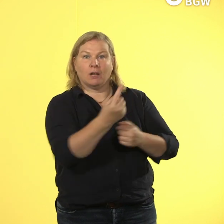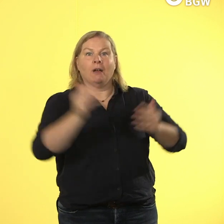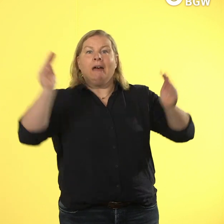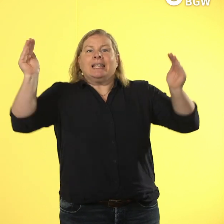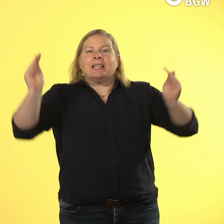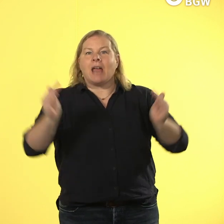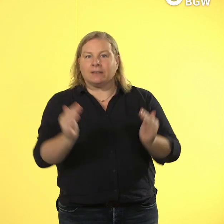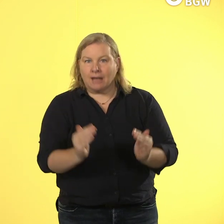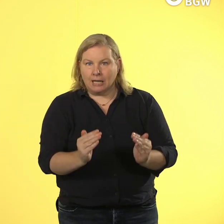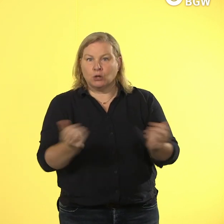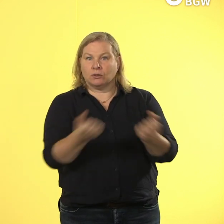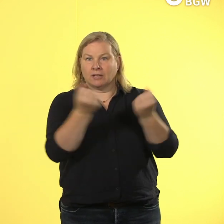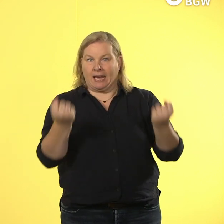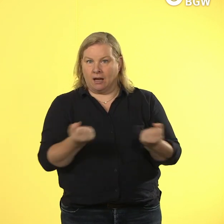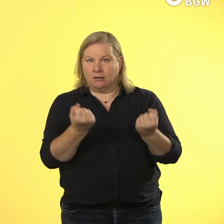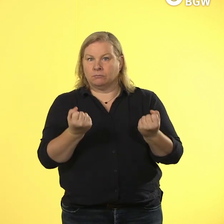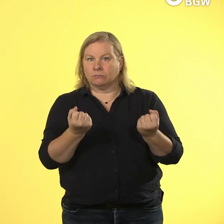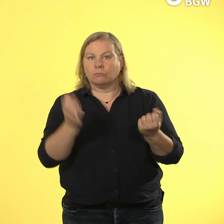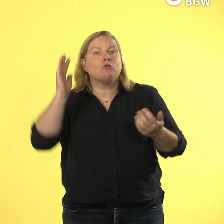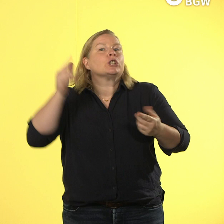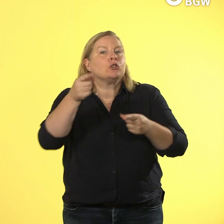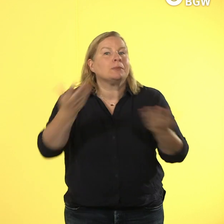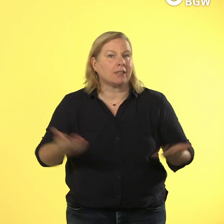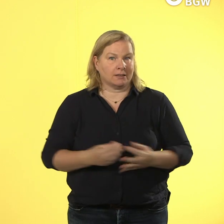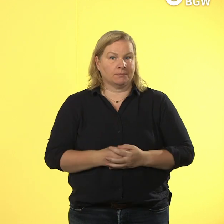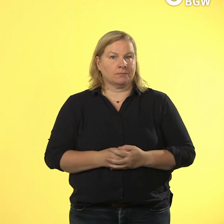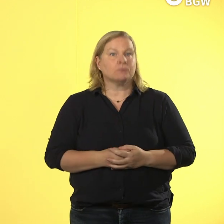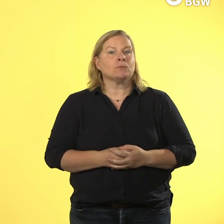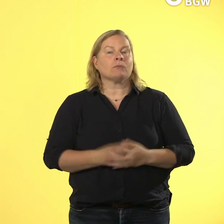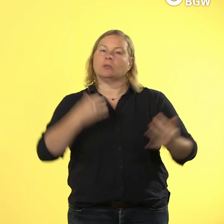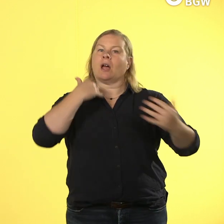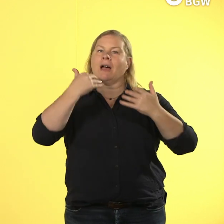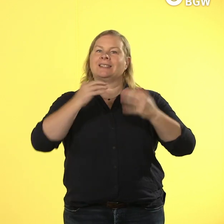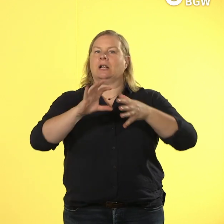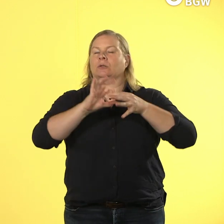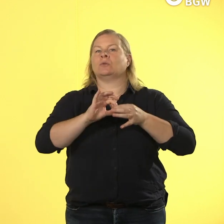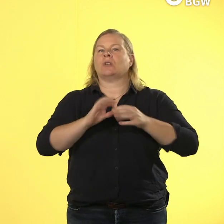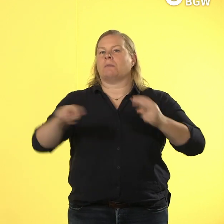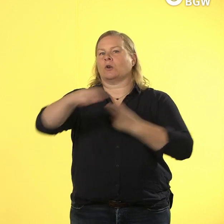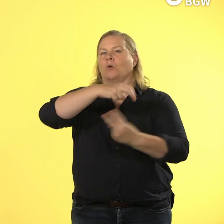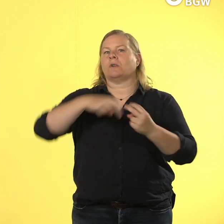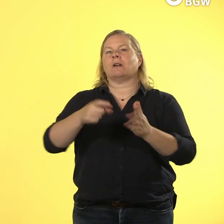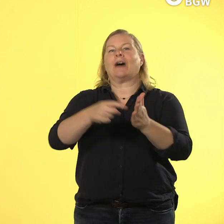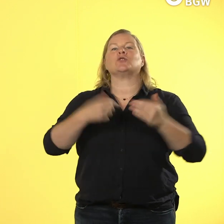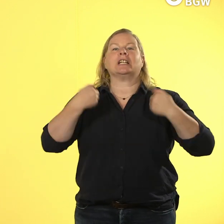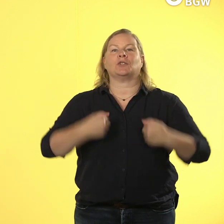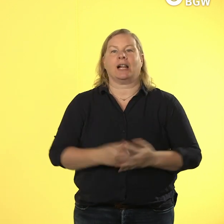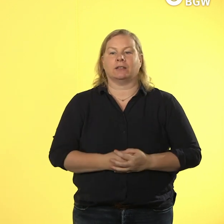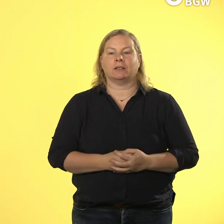und erzählt etwas zum Umgang mit herausfordernden Verhaltensweisen. Dann sitze ich da tendenziell so und habe die ganze Zeit Herrn Lehmkuhl im Kopf.